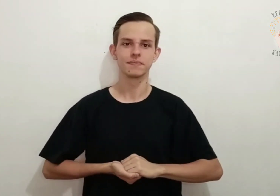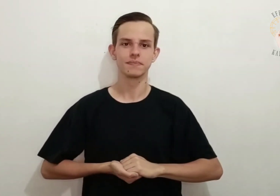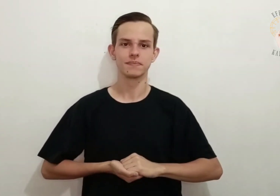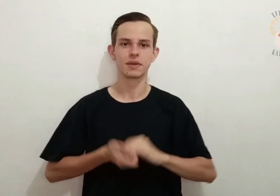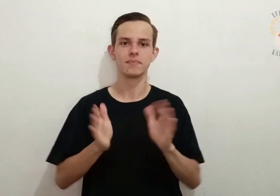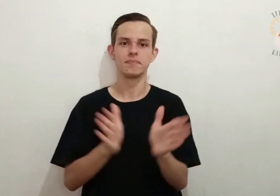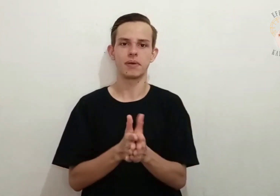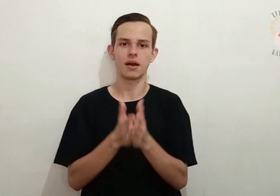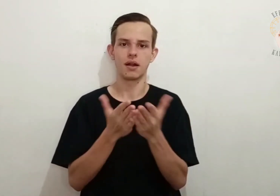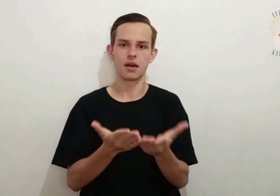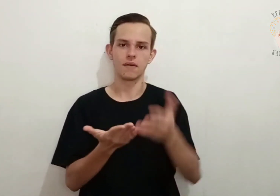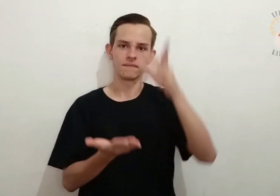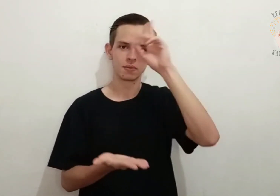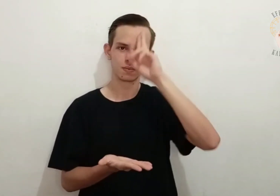Palavra do Senhor.